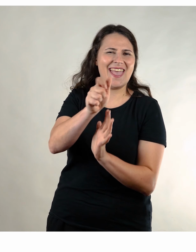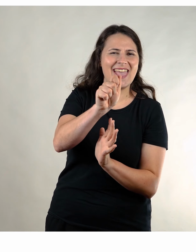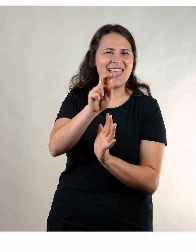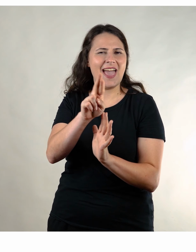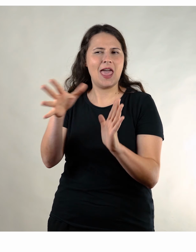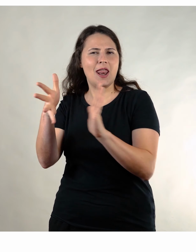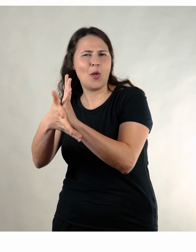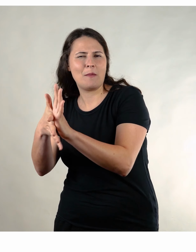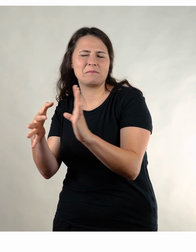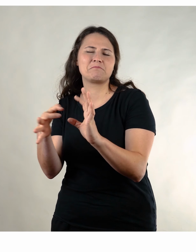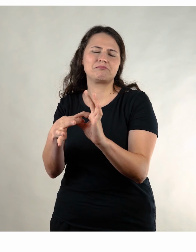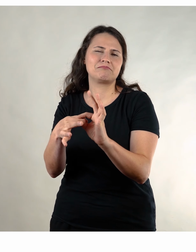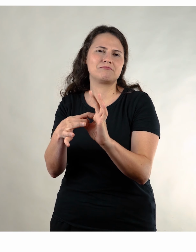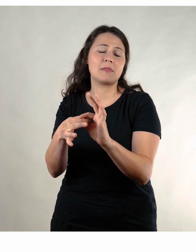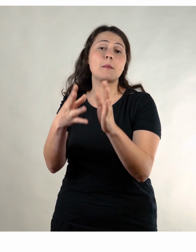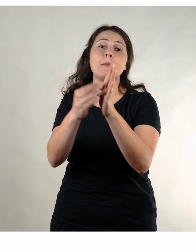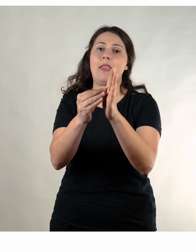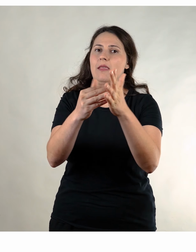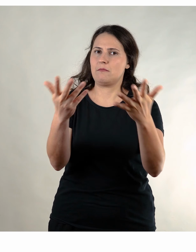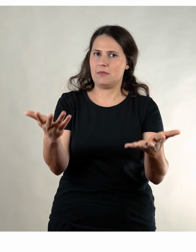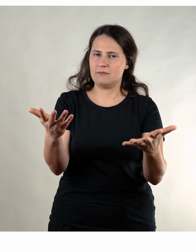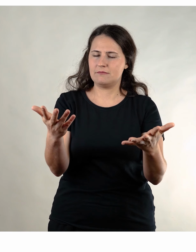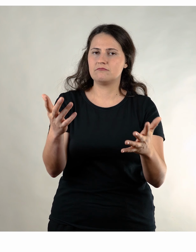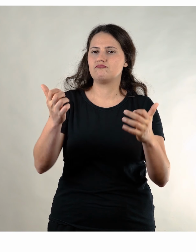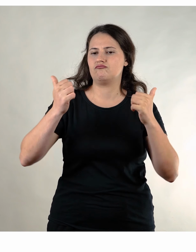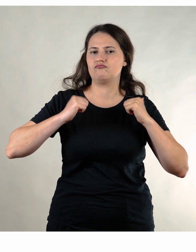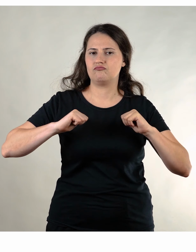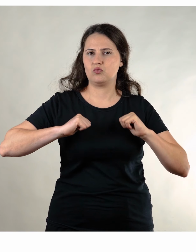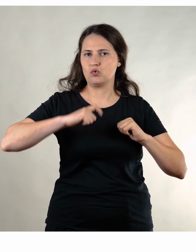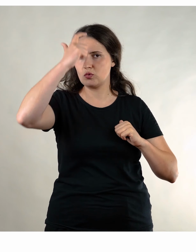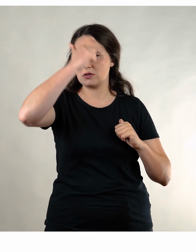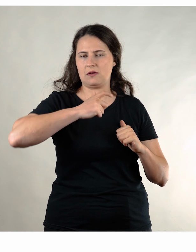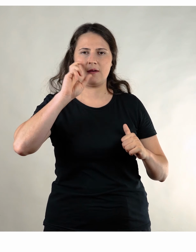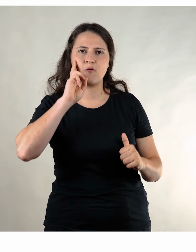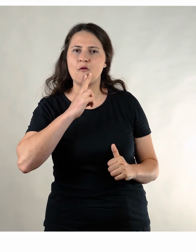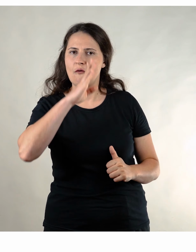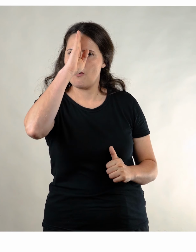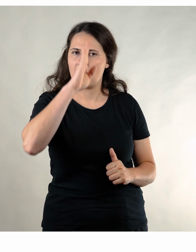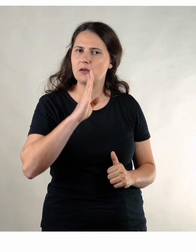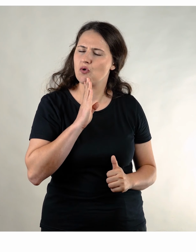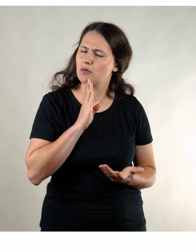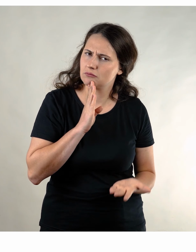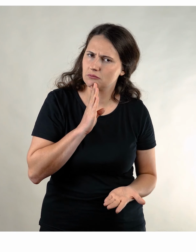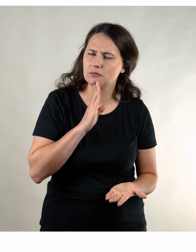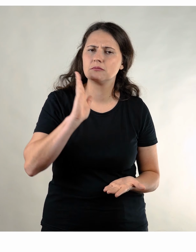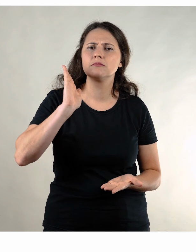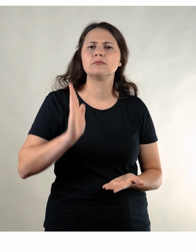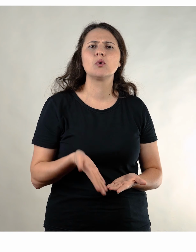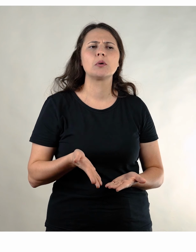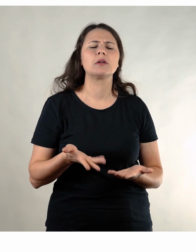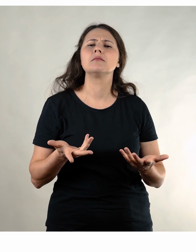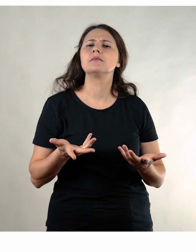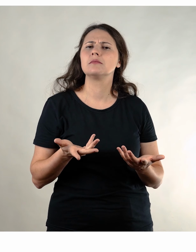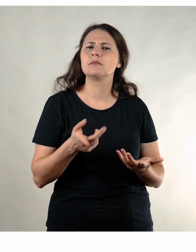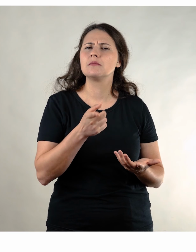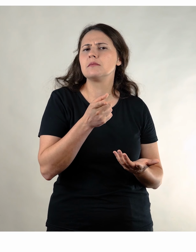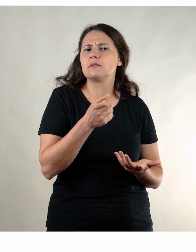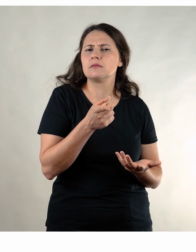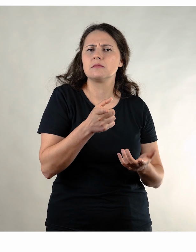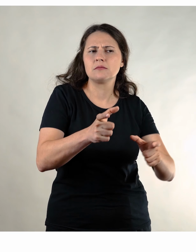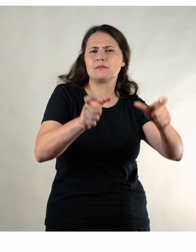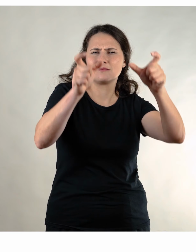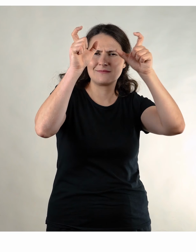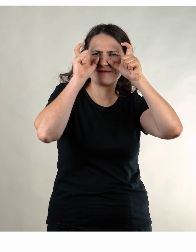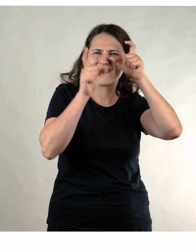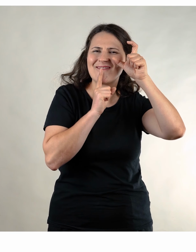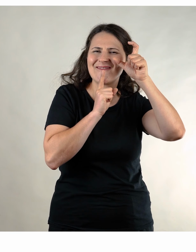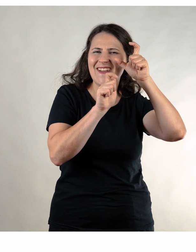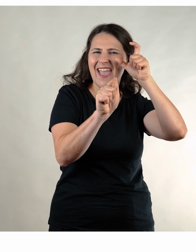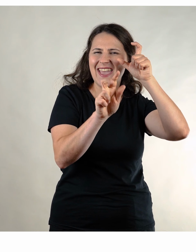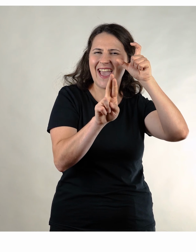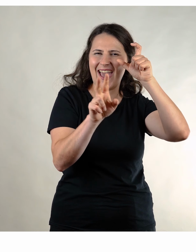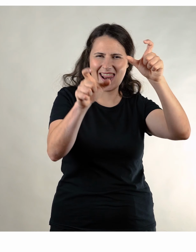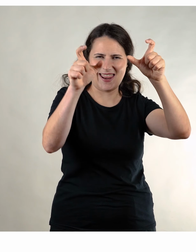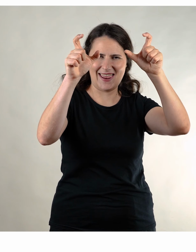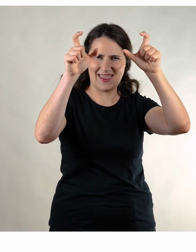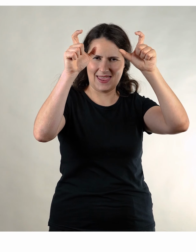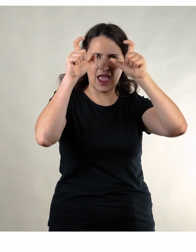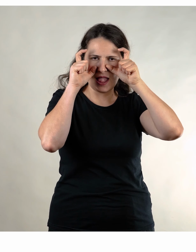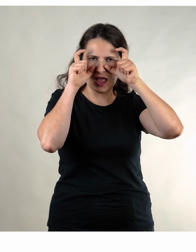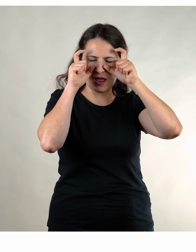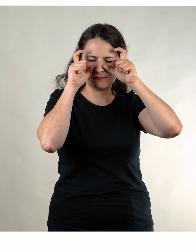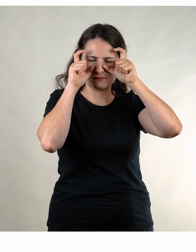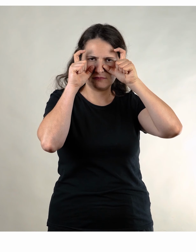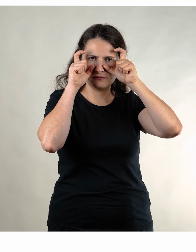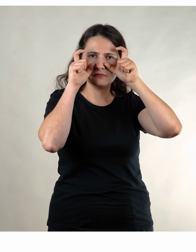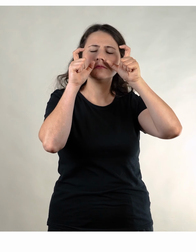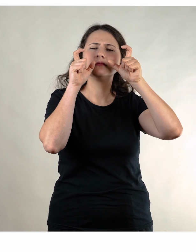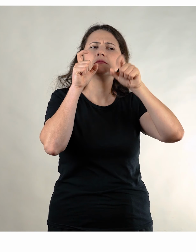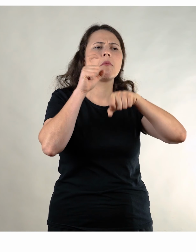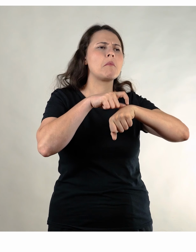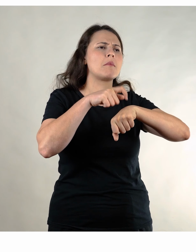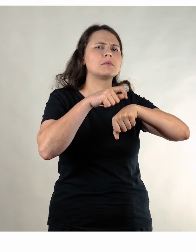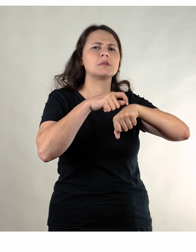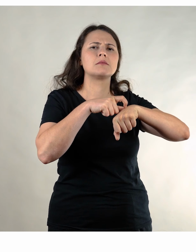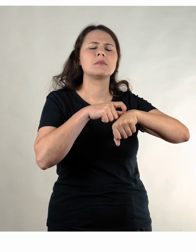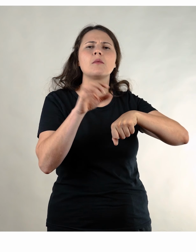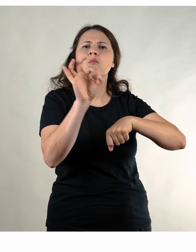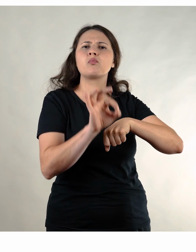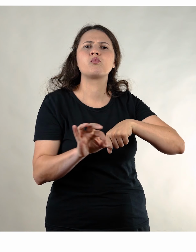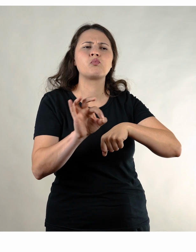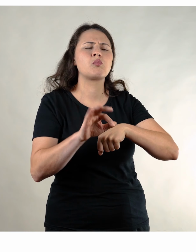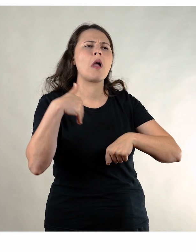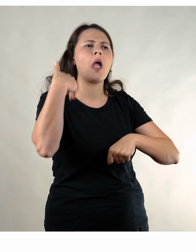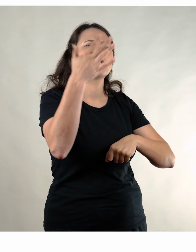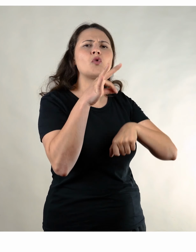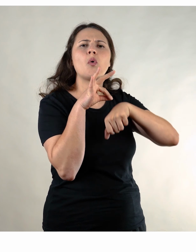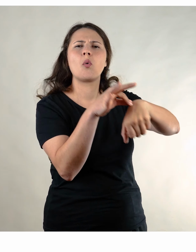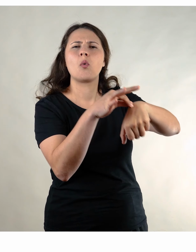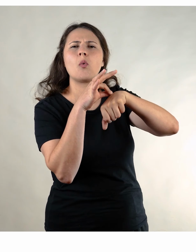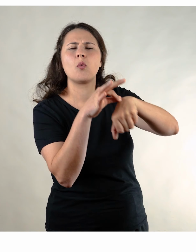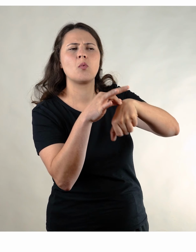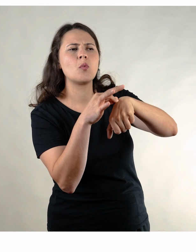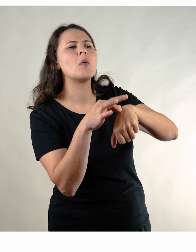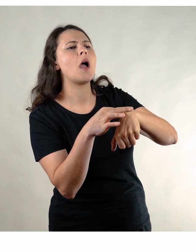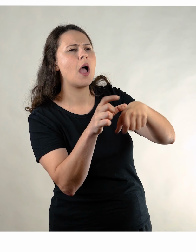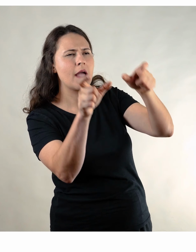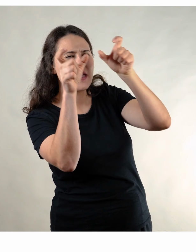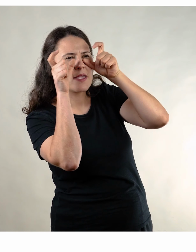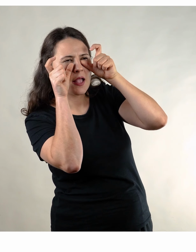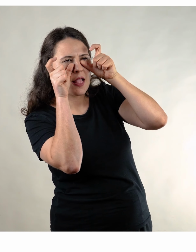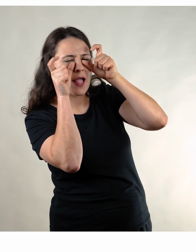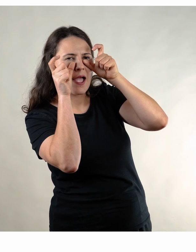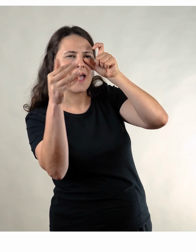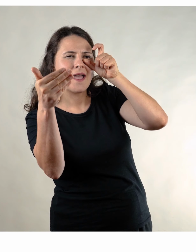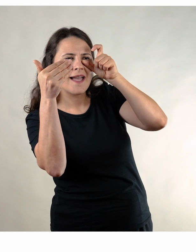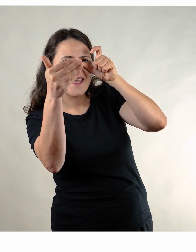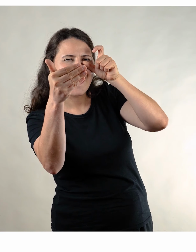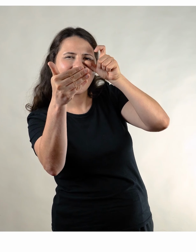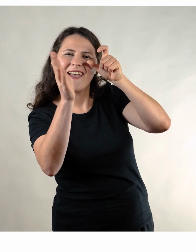Για παράδειγμα, ο ταξιδιώτης με προβλήματα ακοής θα μπορούσε να χρησιμοποιεί γυαλιά επαυξημένης πραγματικότητας κατά τη διάρκεια της περιήγησης σε αξιοθέατα.